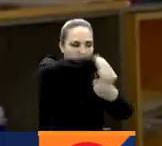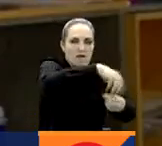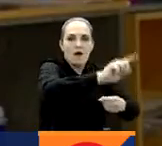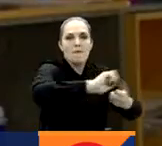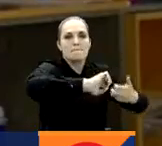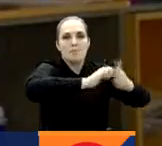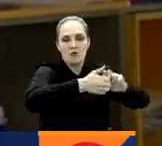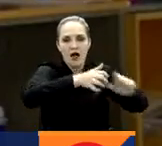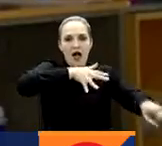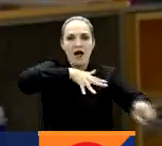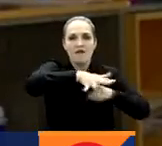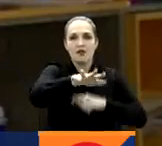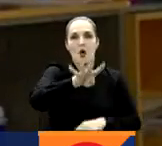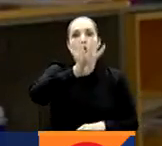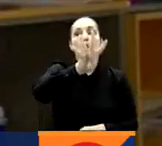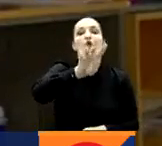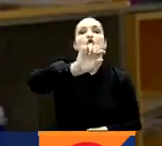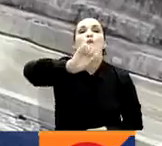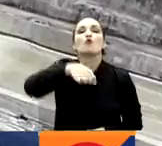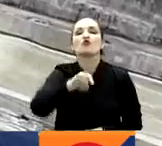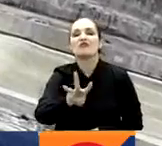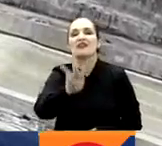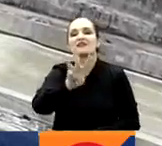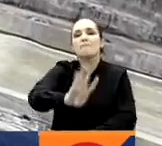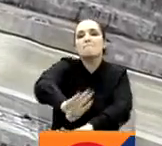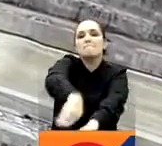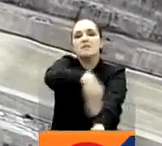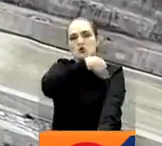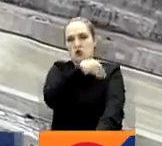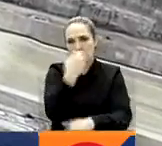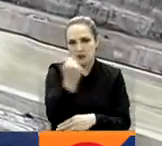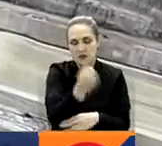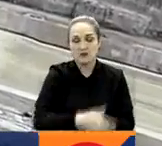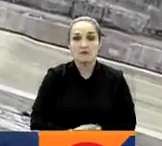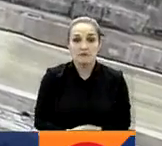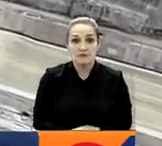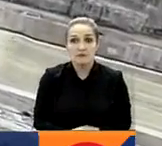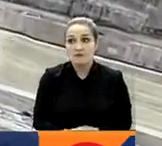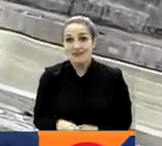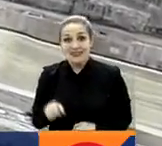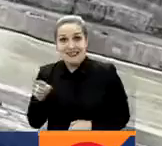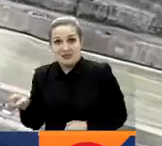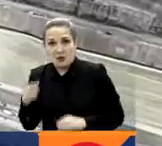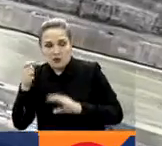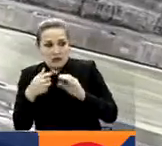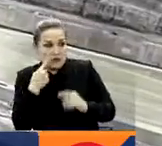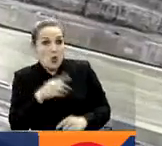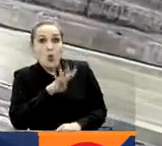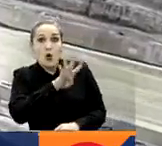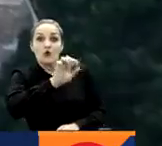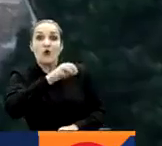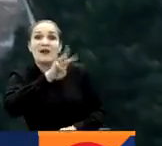EN RELACIóN CON EL 26 RESPONSABLE FISCALES SOLIDARIOS TARSO SE CONFIRMA EL MONTO DEL DAñO QUE SERá POR CUATRO 3